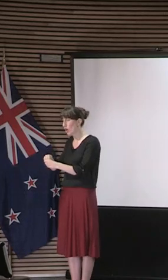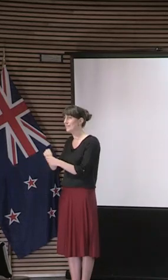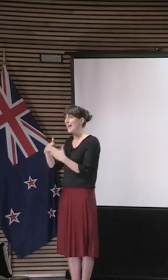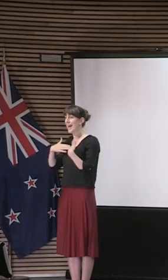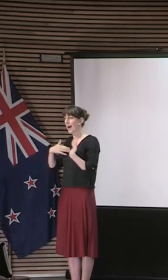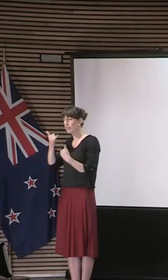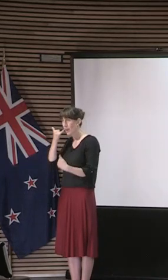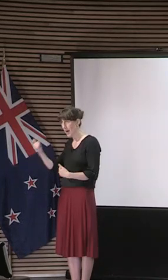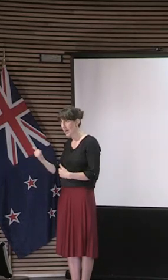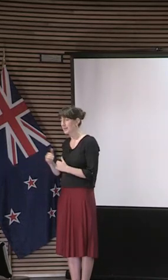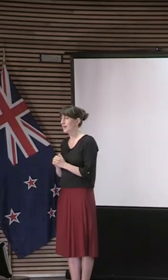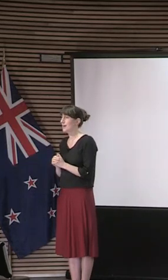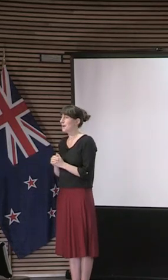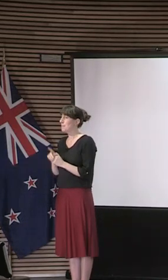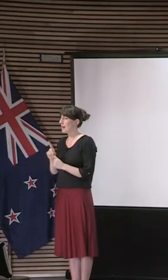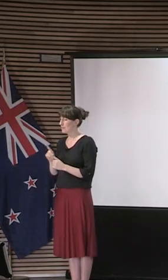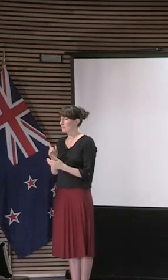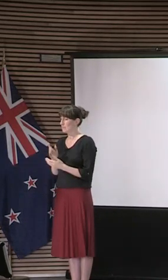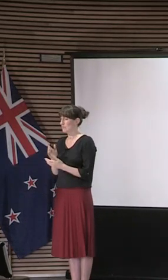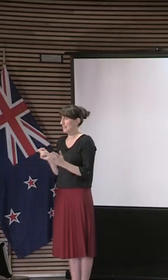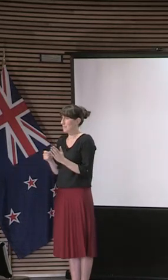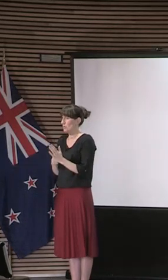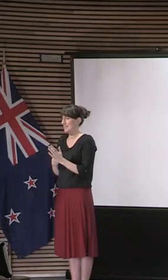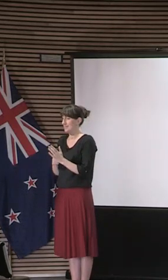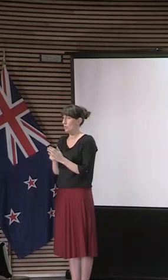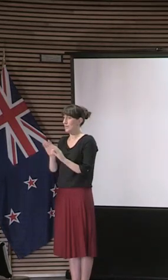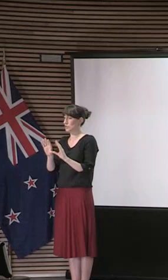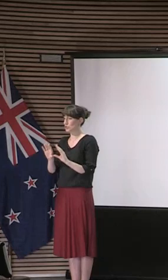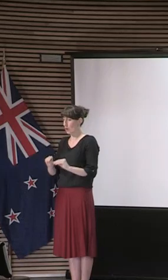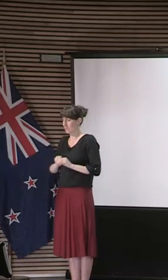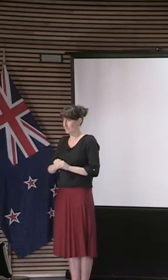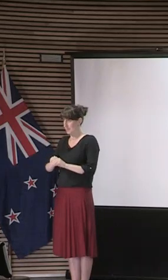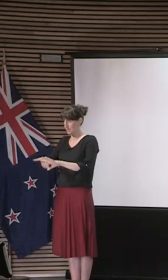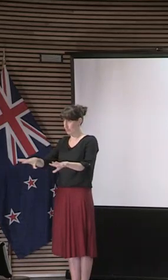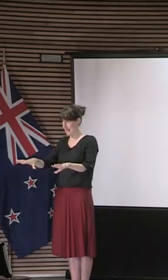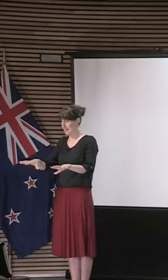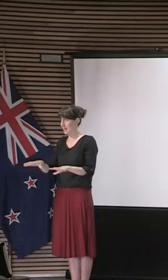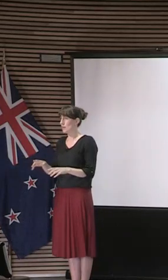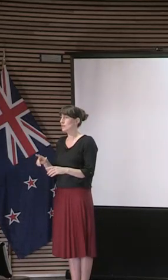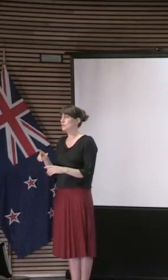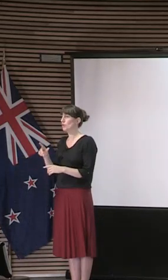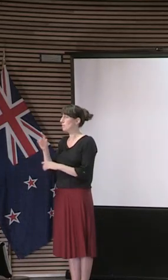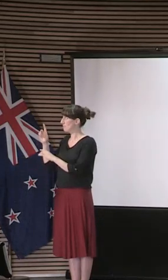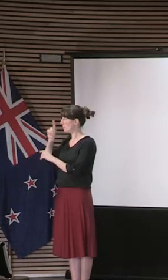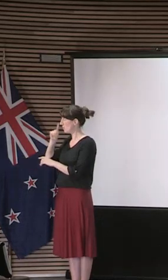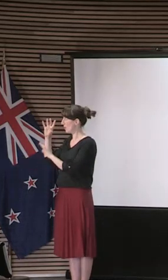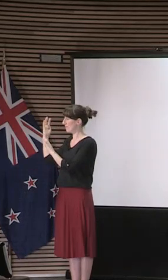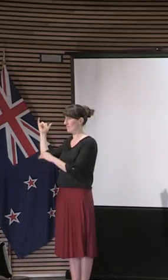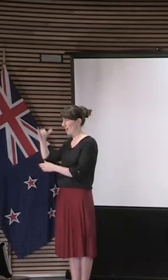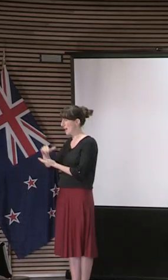nui. I reira nga pirihimana e whai waahi ana me te raima